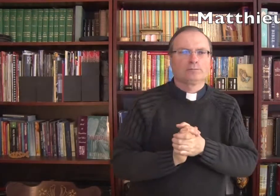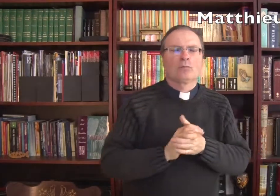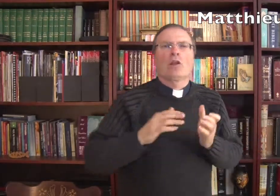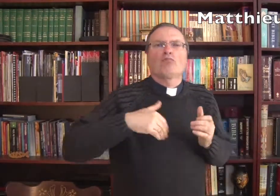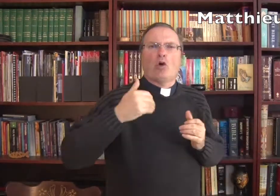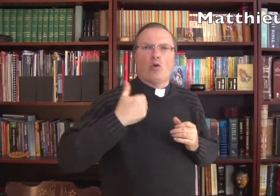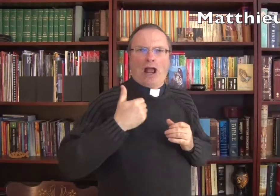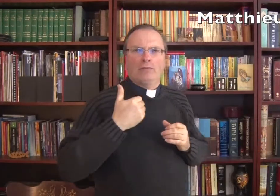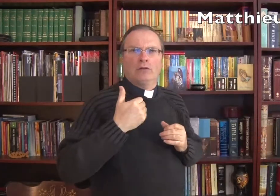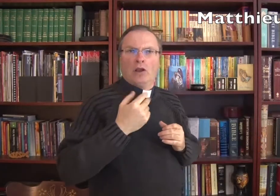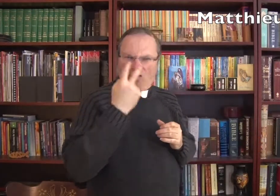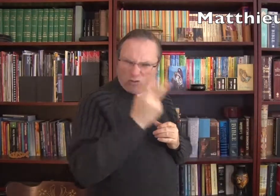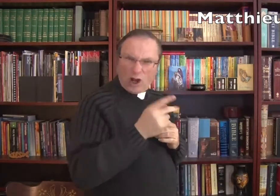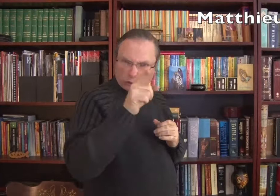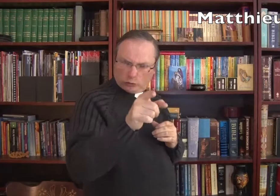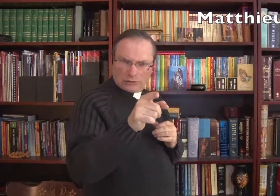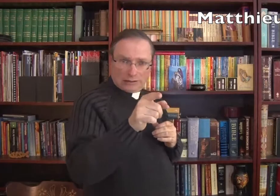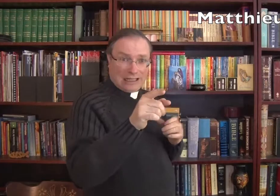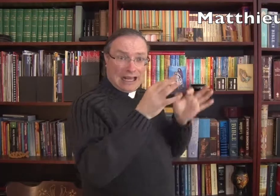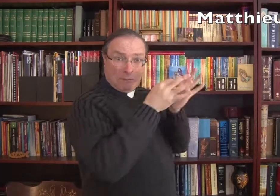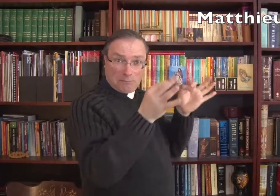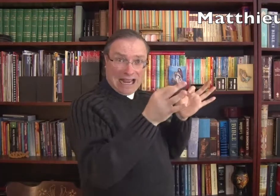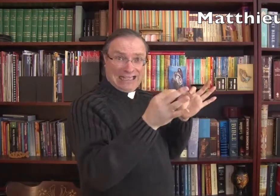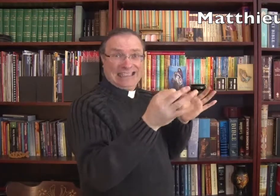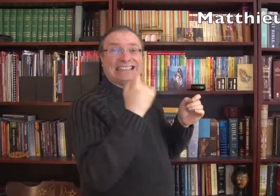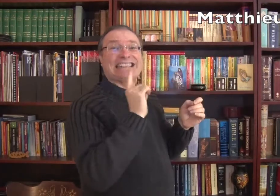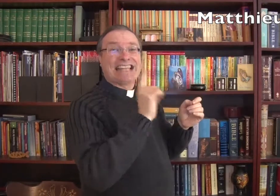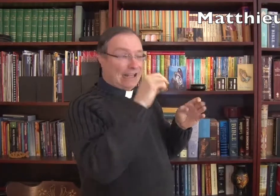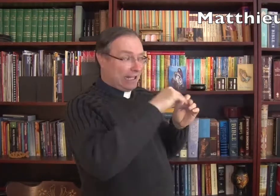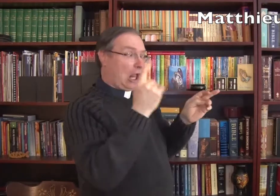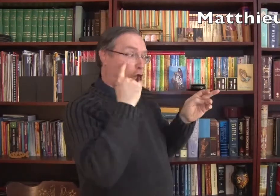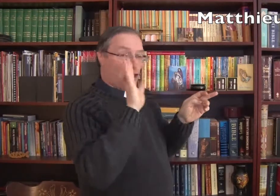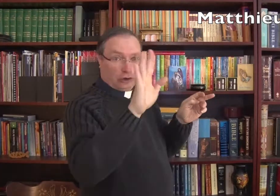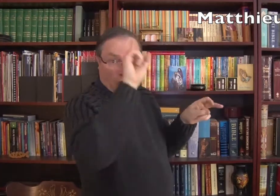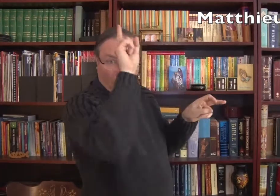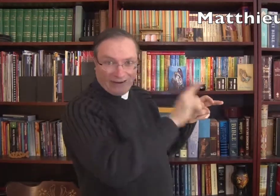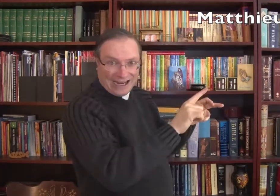Pourquoi vois-tu la paille qui est dans l’œil de ton frère